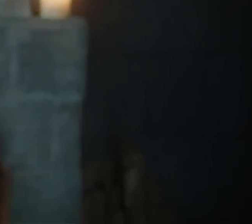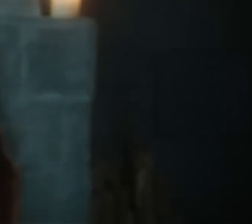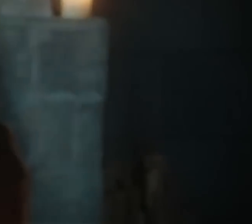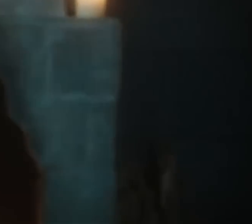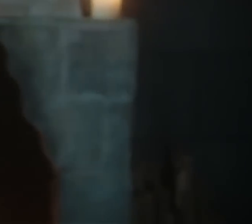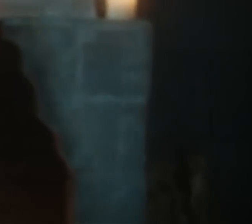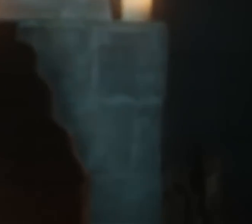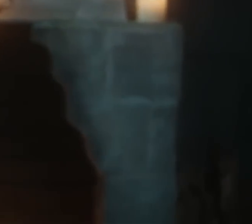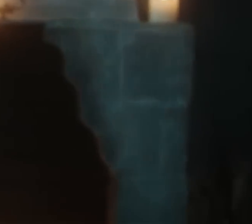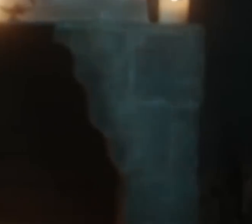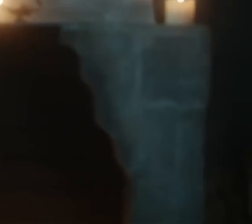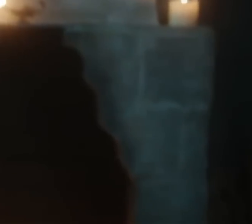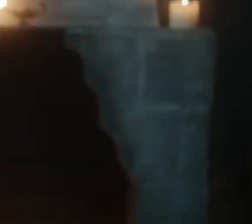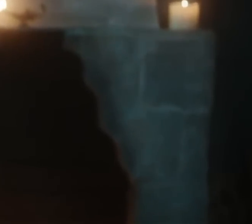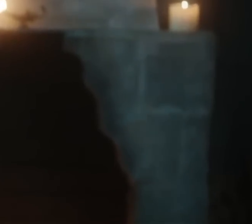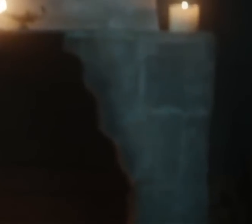(Sessizlik)